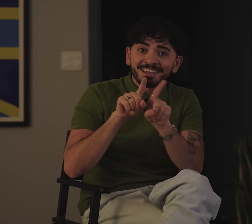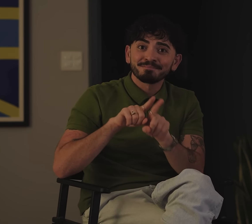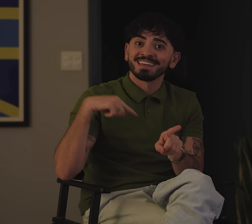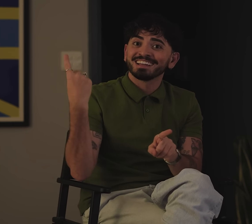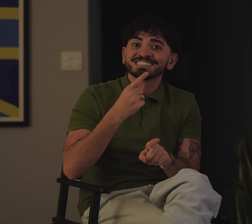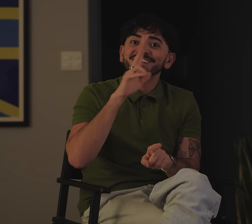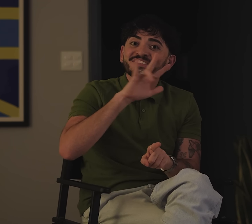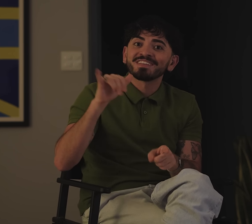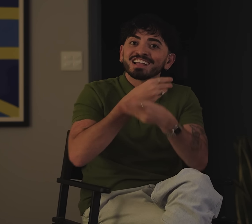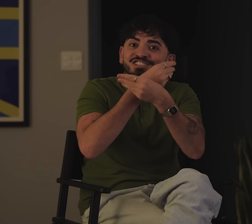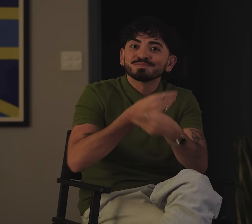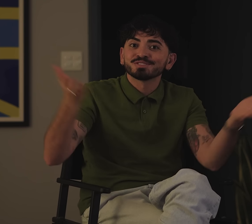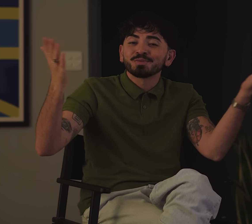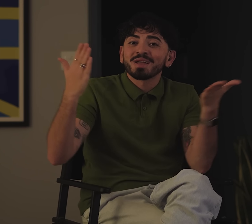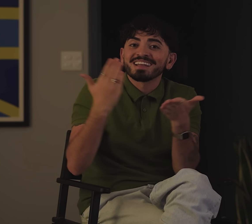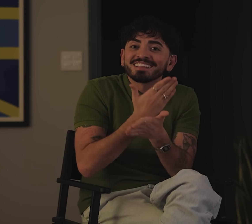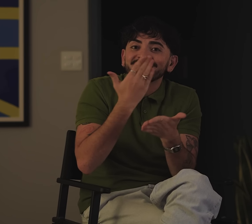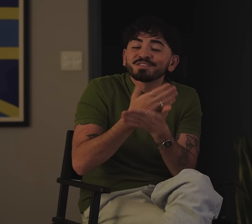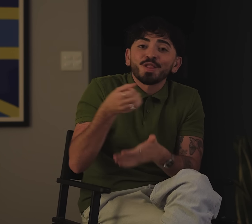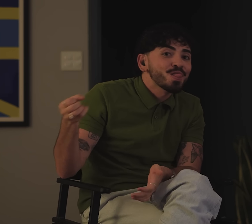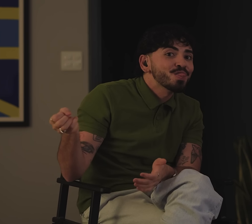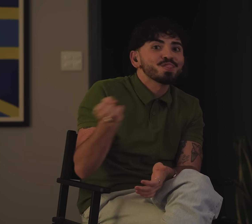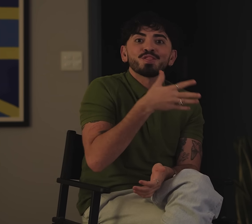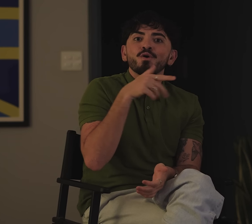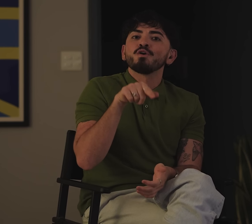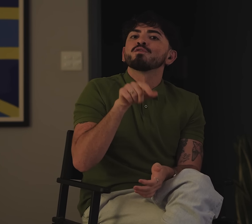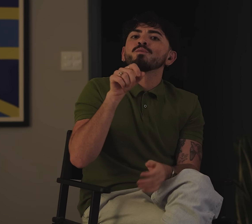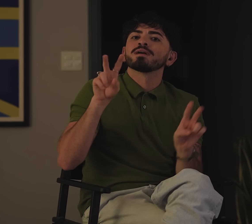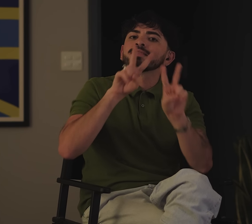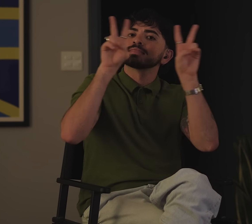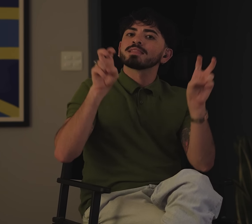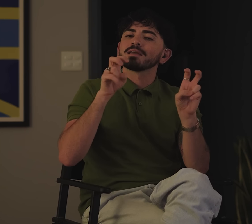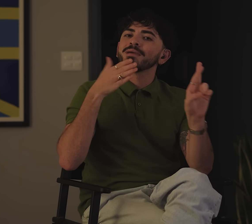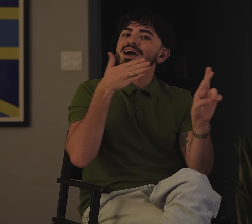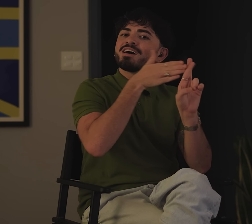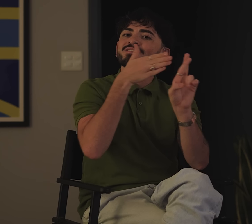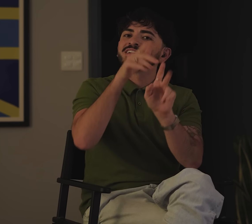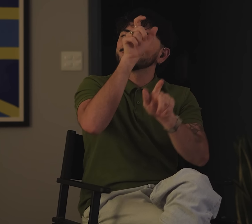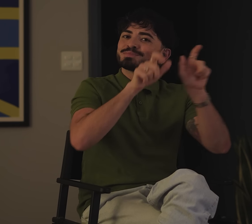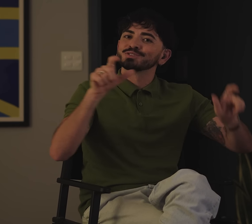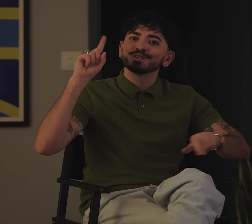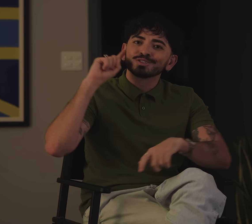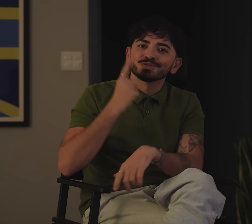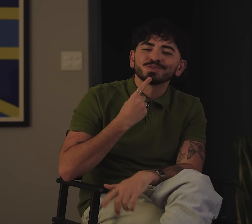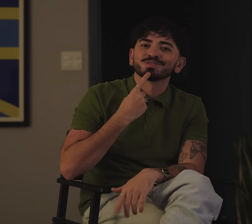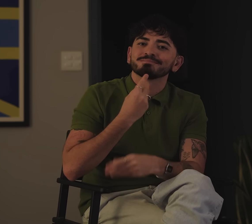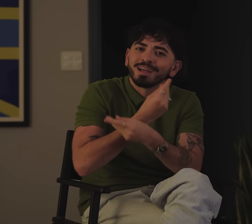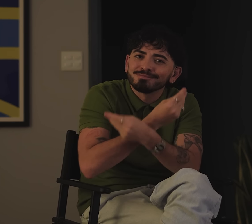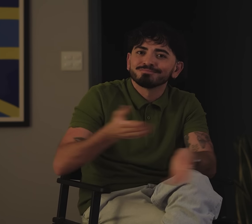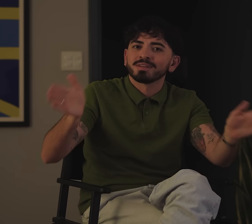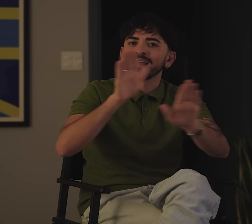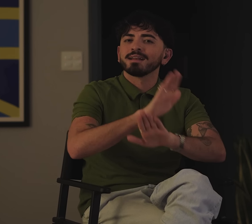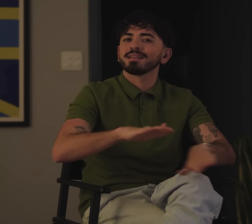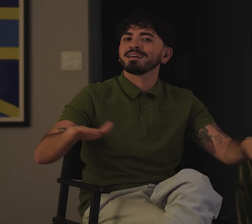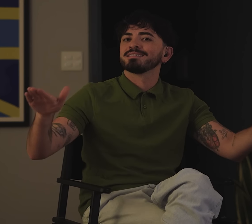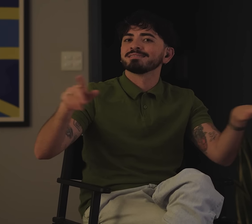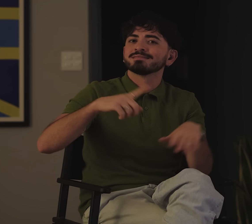Além disso, este ano vamos disponibilizar um livreto com o tema desta edição e referências de pessoas surdas para inspirar novas gerações.